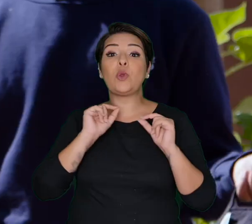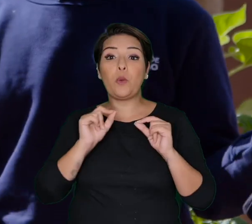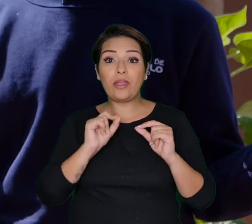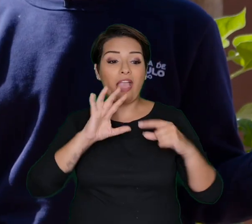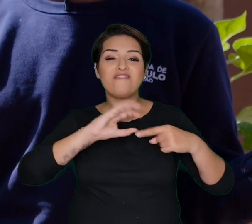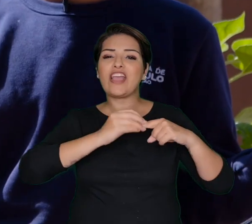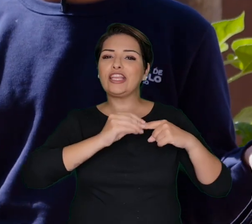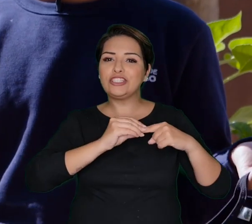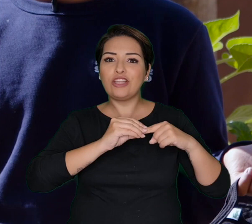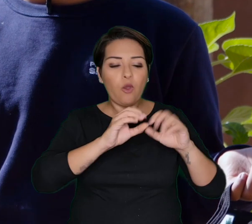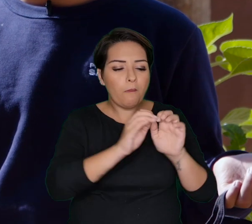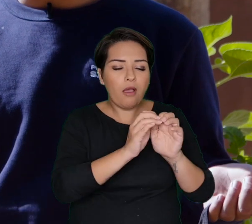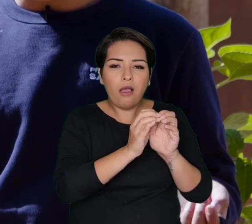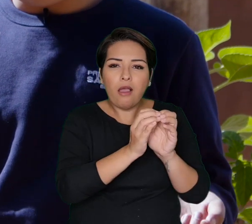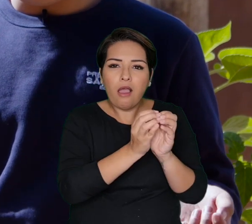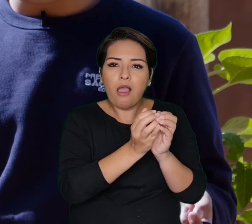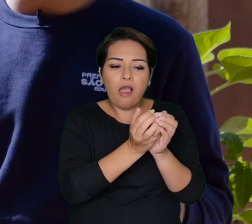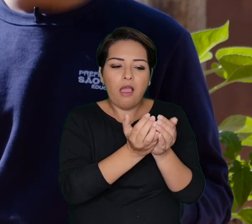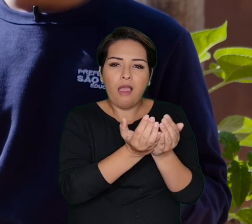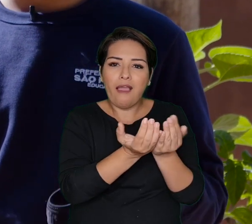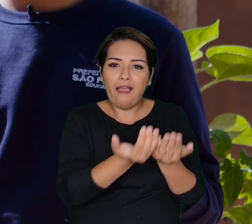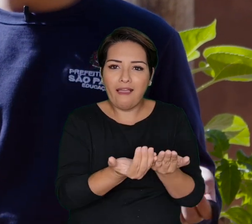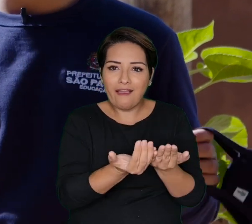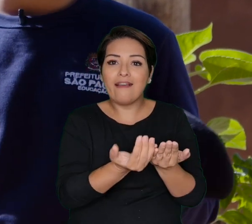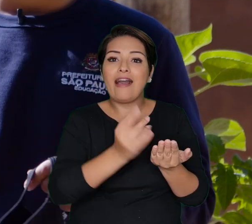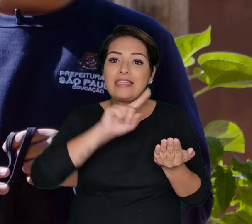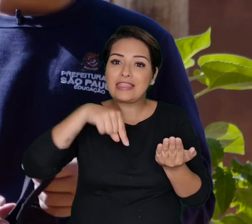E no começo a casca dela tinha começado a abrir,